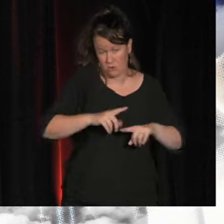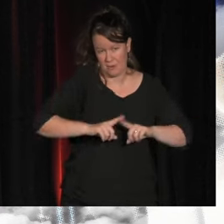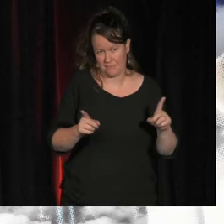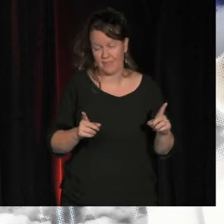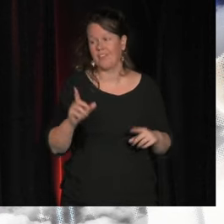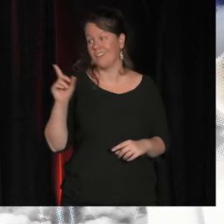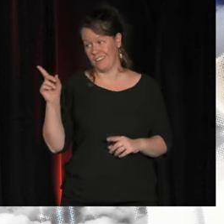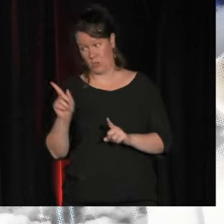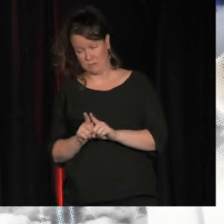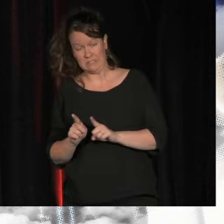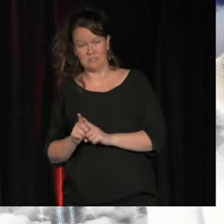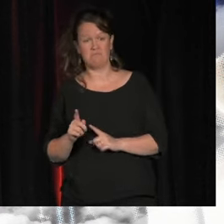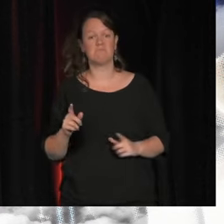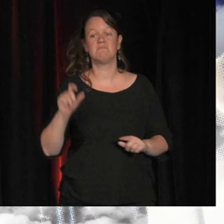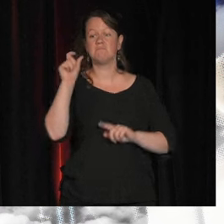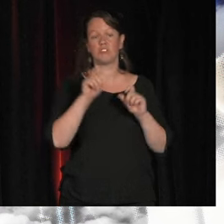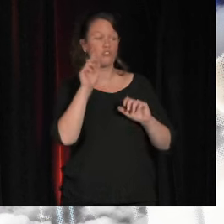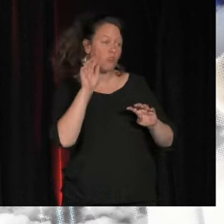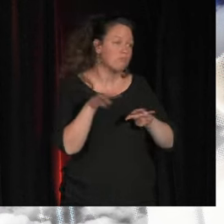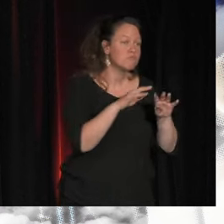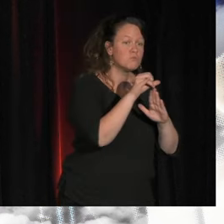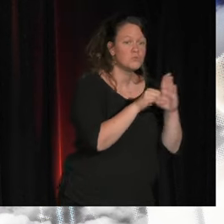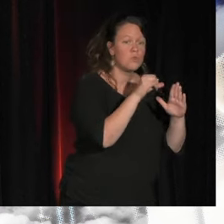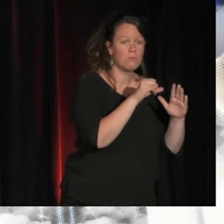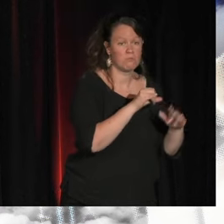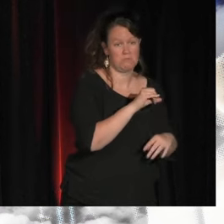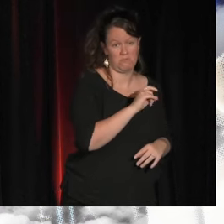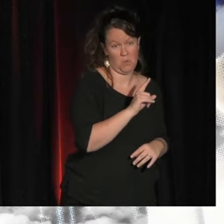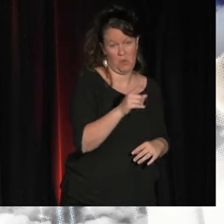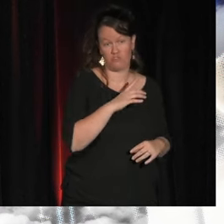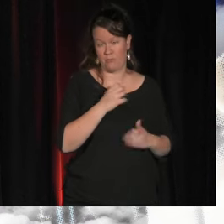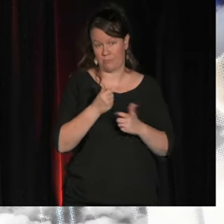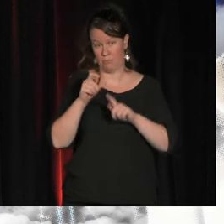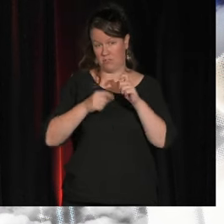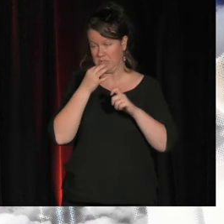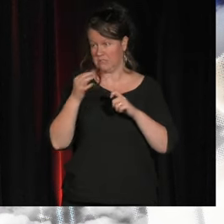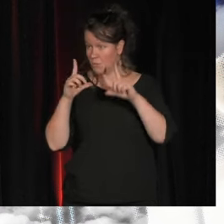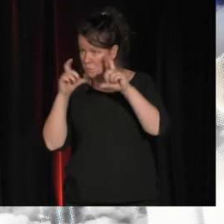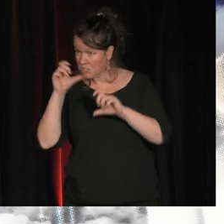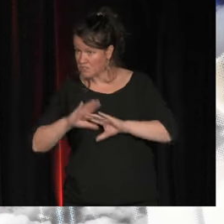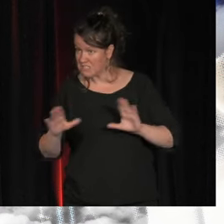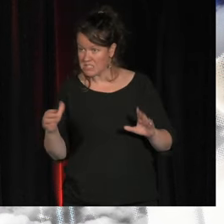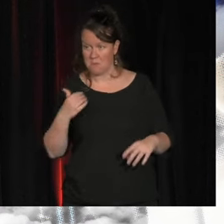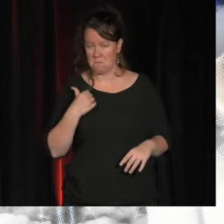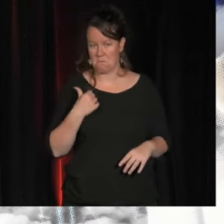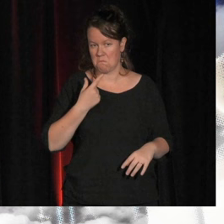Les spectateurs, il y en a qui ont regardé sur YouTube, mais il y en a qui ont dit : "Quoi ? Ce n'est pas sur Twitch ? Non, ce n'est pas mes habitudes, je n'ai pas l'habitude, non." C'est important.